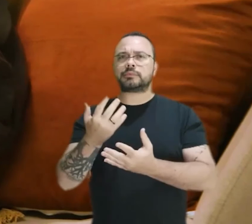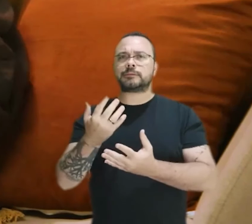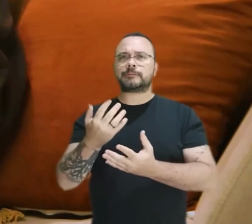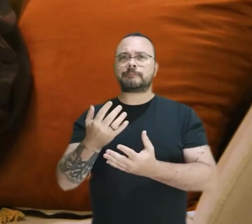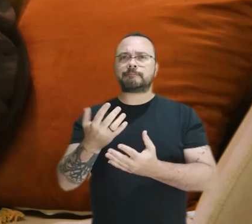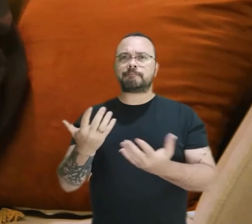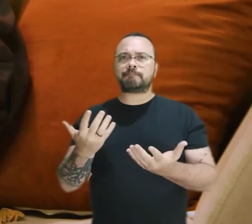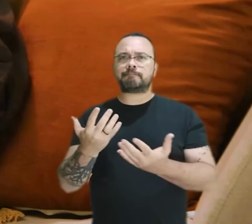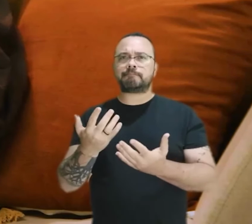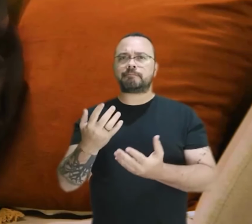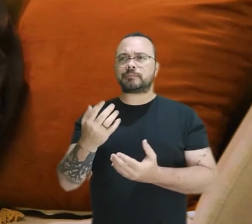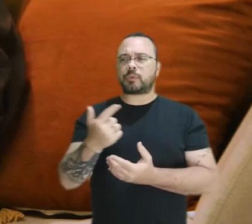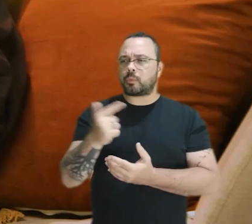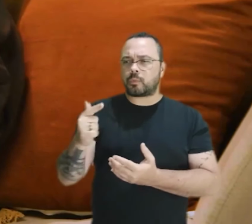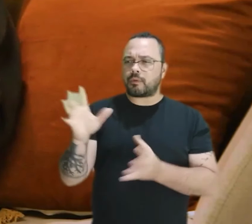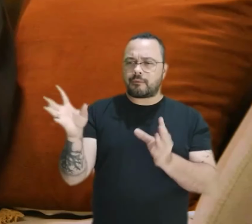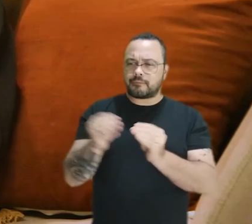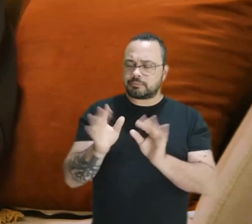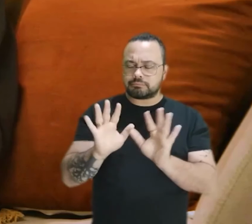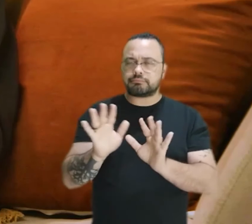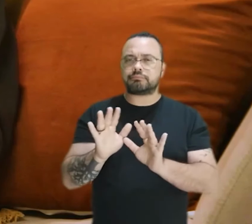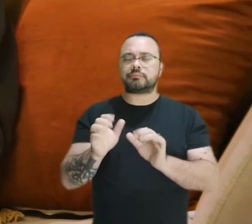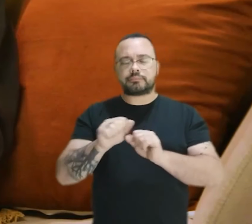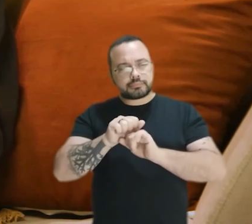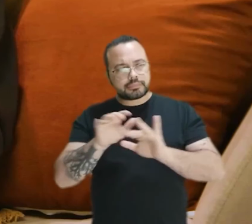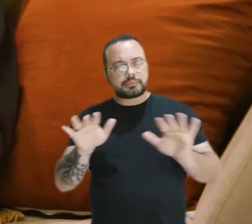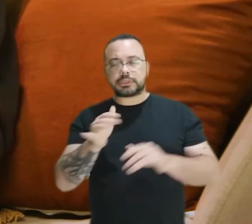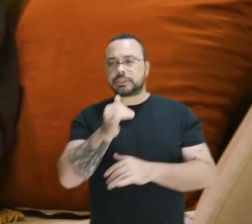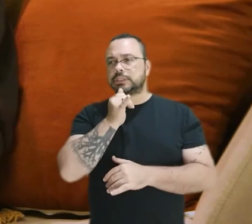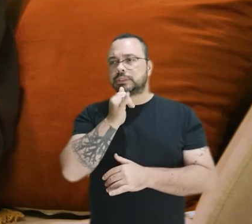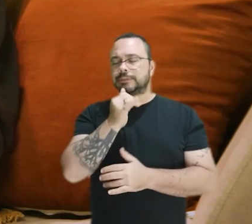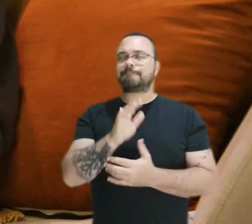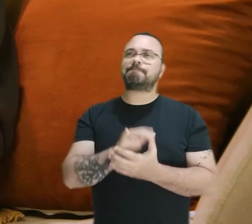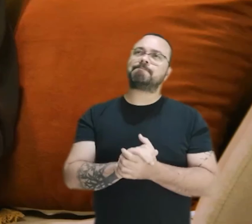ou de inter... indeterminação, é... Por exemplo, é...